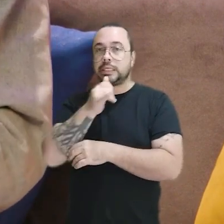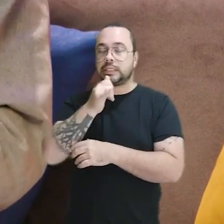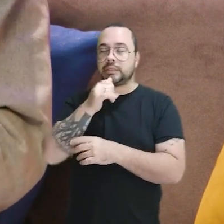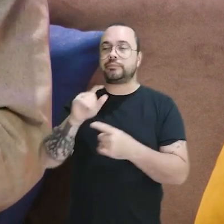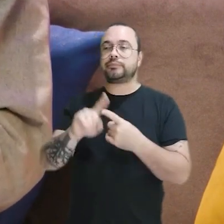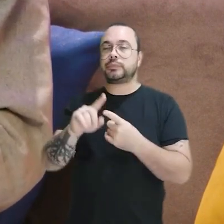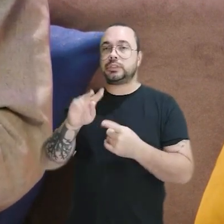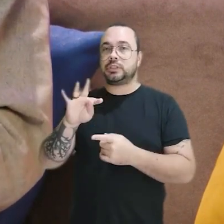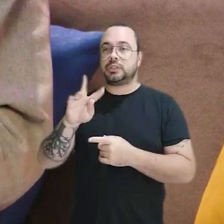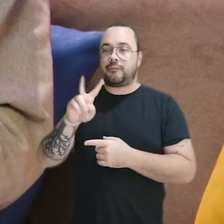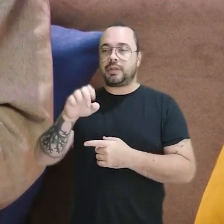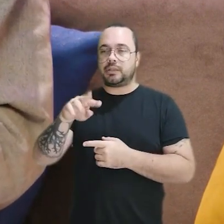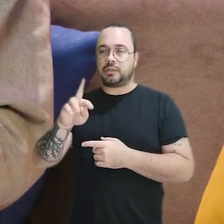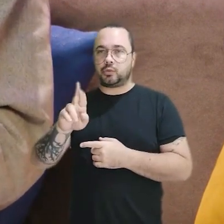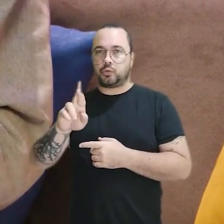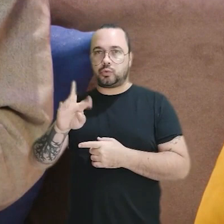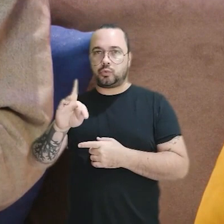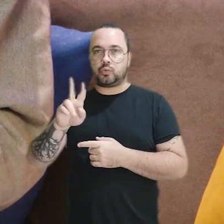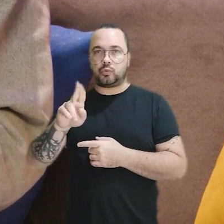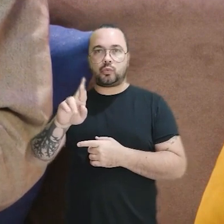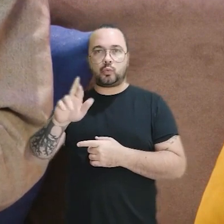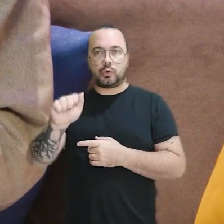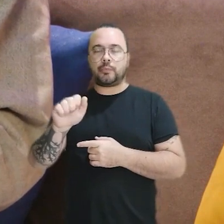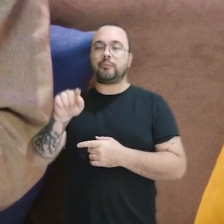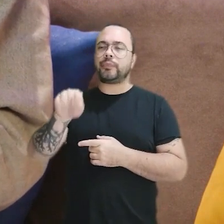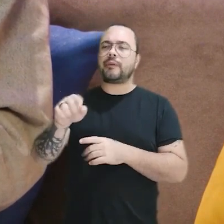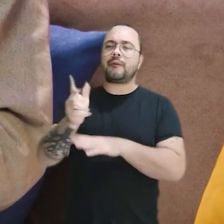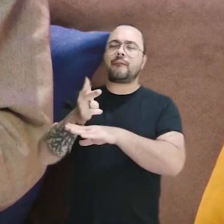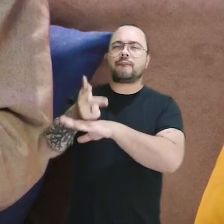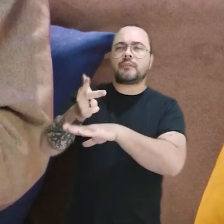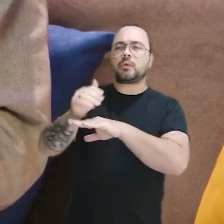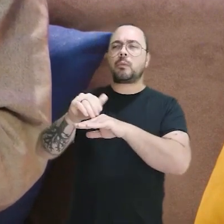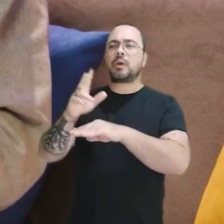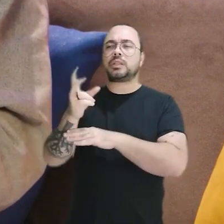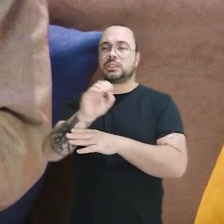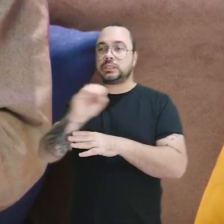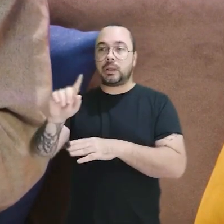Vamo pegar os vídeos do Thiago Ventura. Quais vídeos acima de 500 mil do Thiago Ventura são no Minhoca?